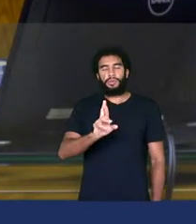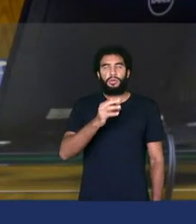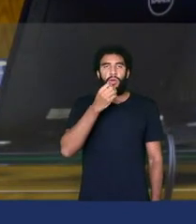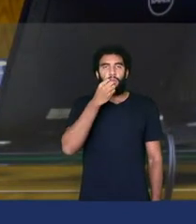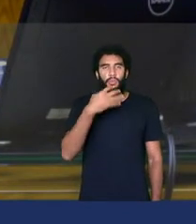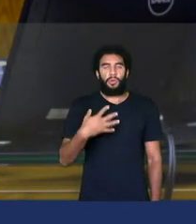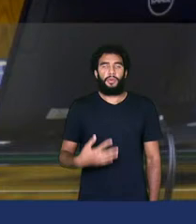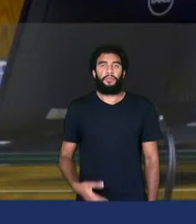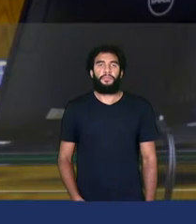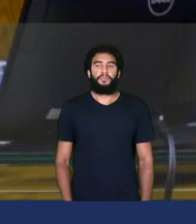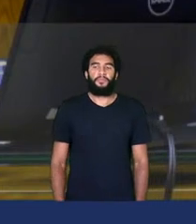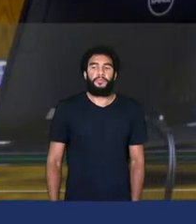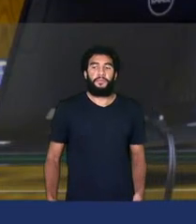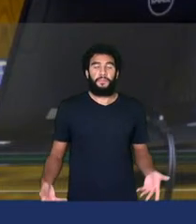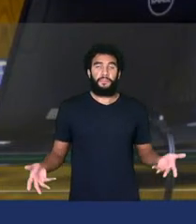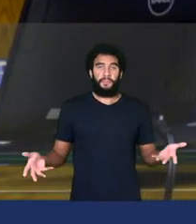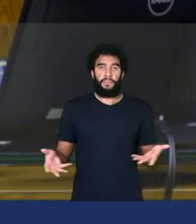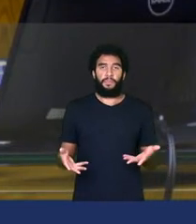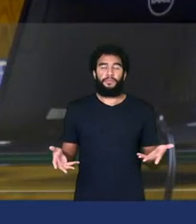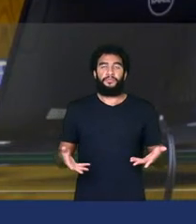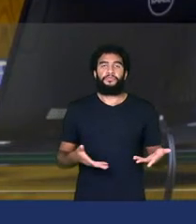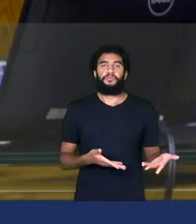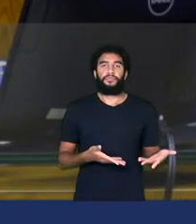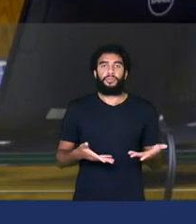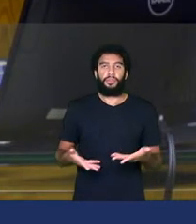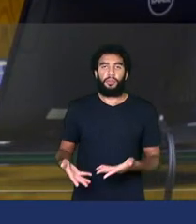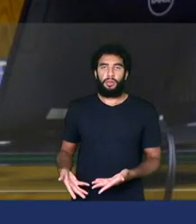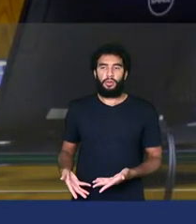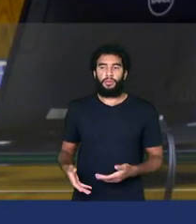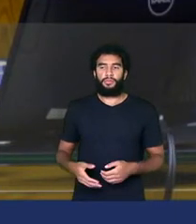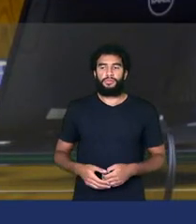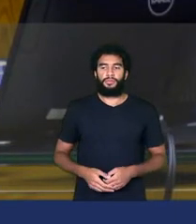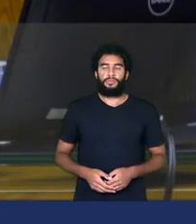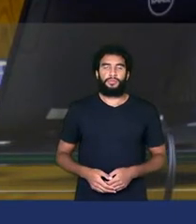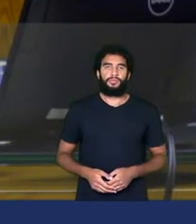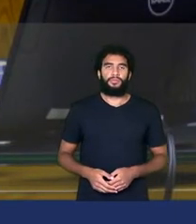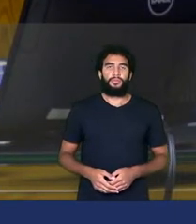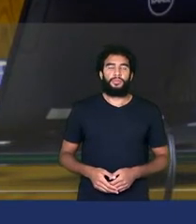E É MISÉRIA, TEMOS BONS RESULTADOS. MAS EU GOSTARIA NESTE MOMENTO DE CONVIDAR PARA FAZER O USO DA PALAVRA O